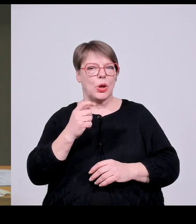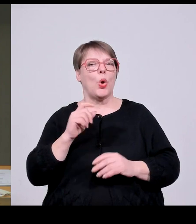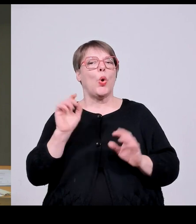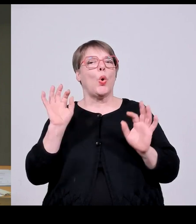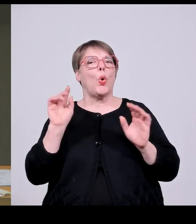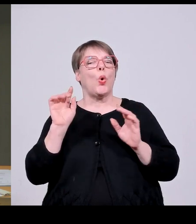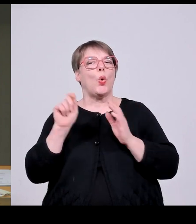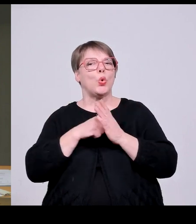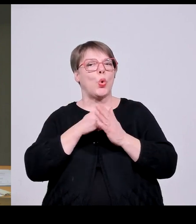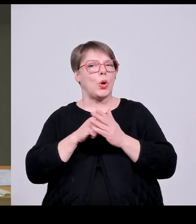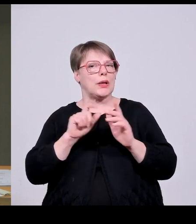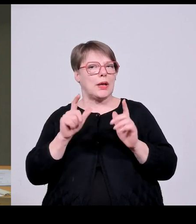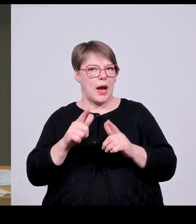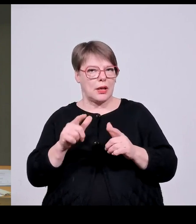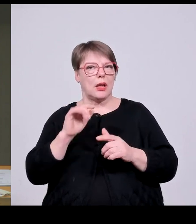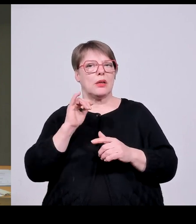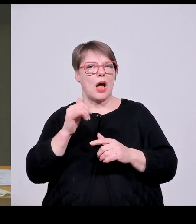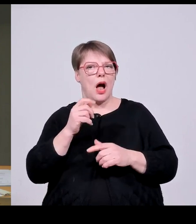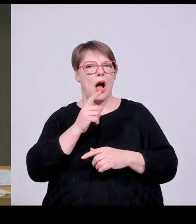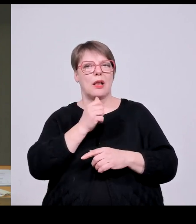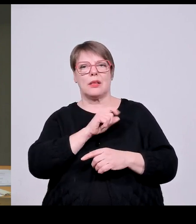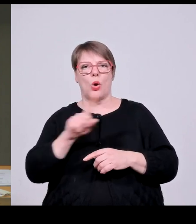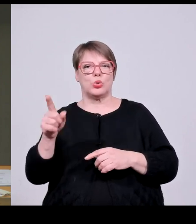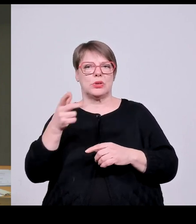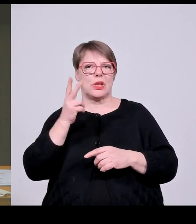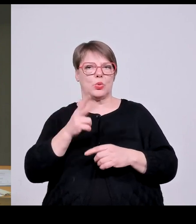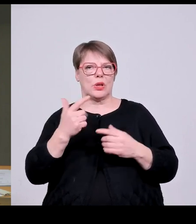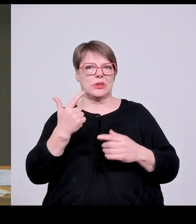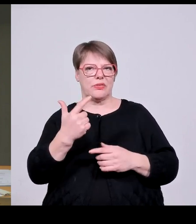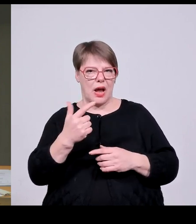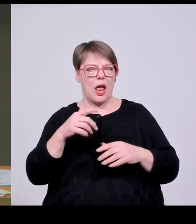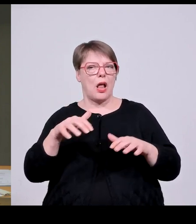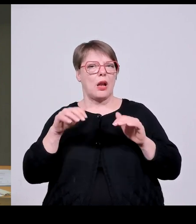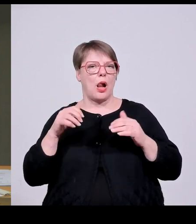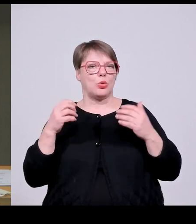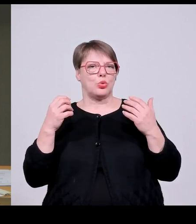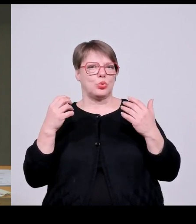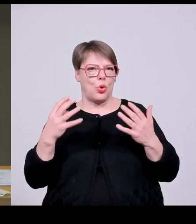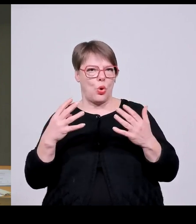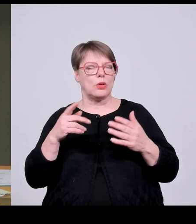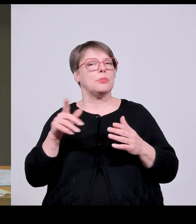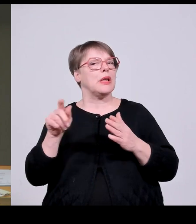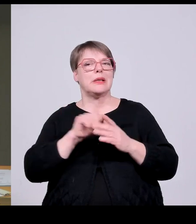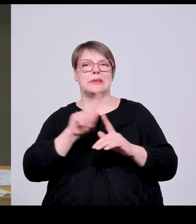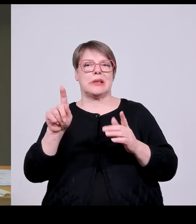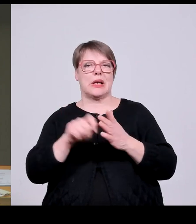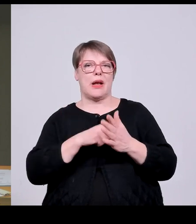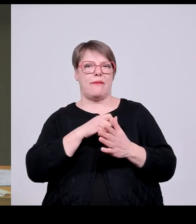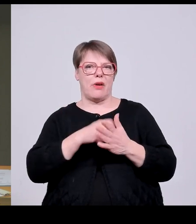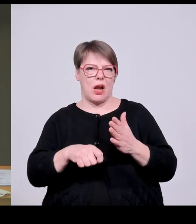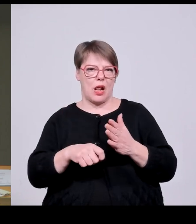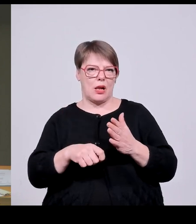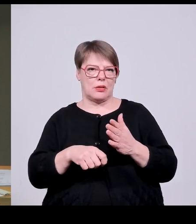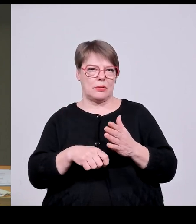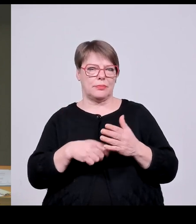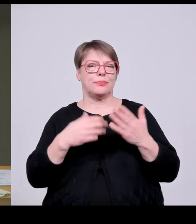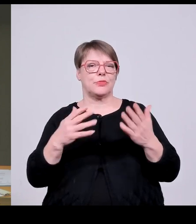gültig 122, ungültig 2, Ja 1403, Enthaltung 5, damit nicht gewählt. Als stellvertretendes